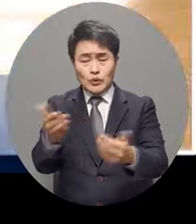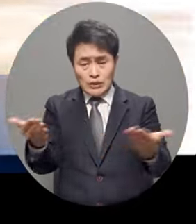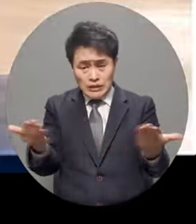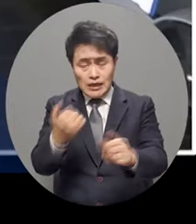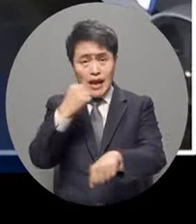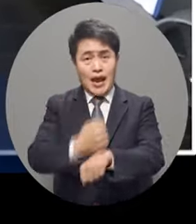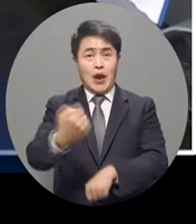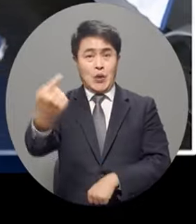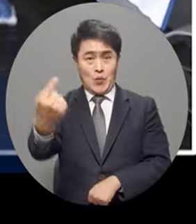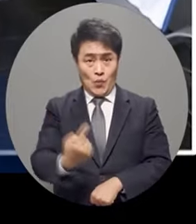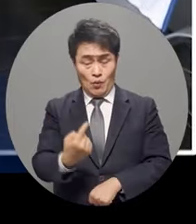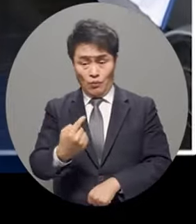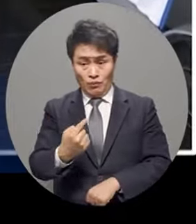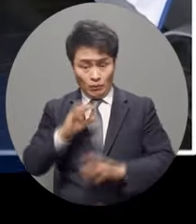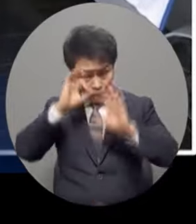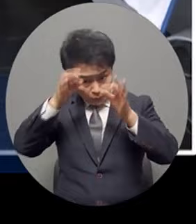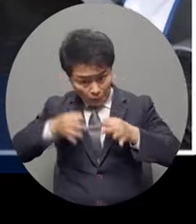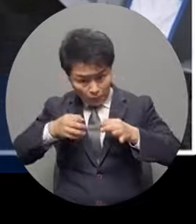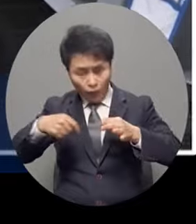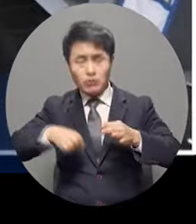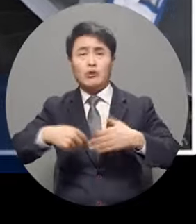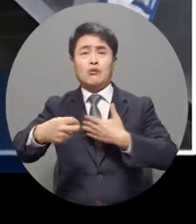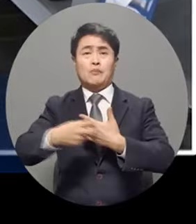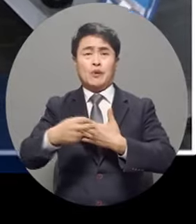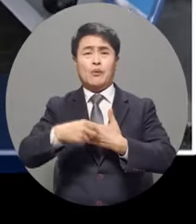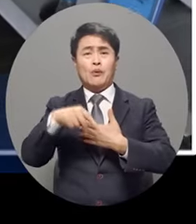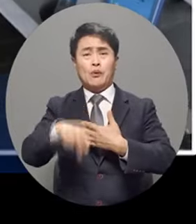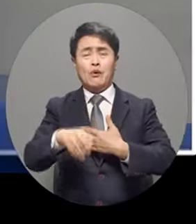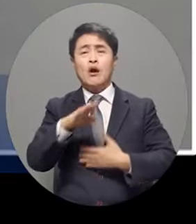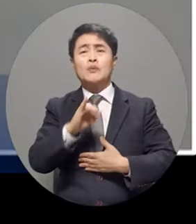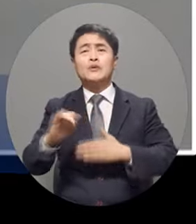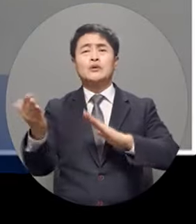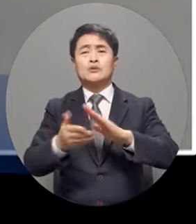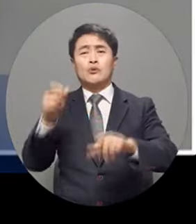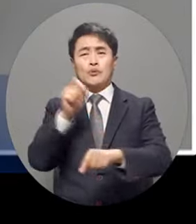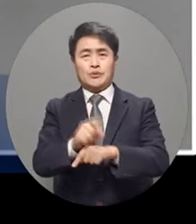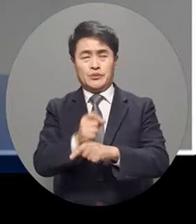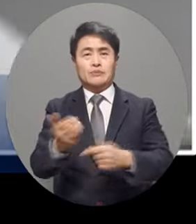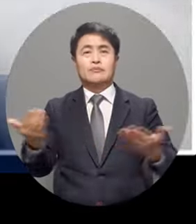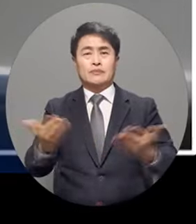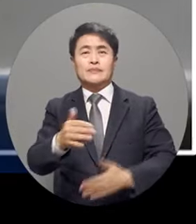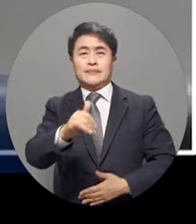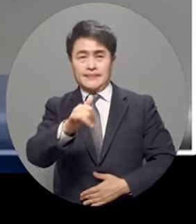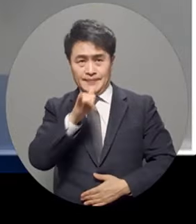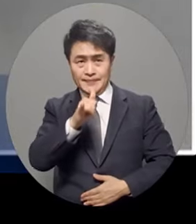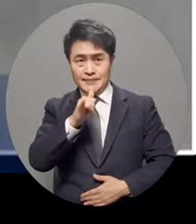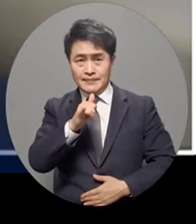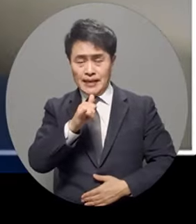왔는데 돌아보니까 저희 병원에도 그런비정규직 노동자가 있었어요.